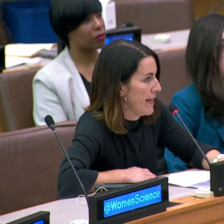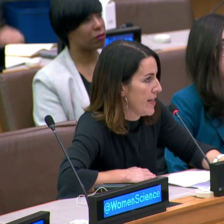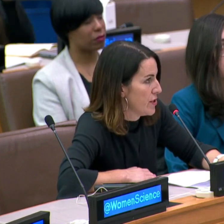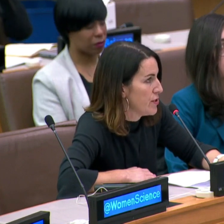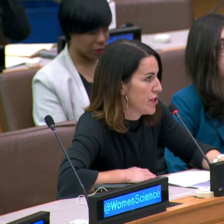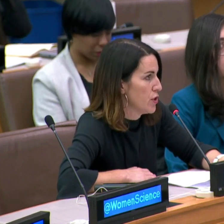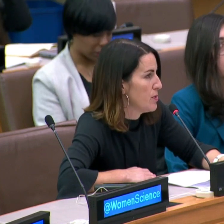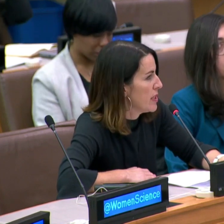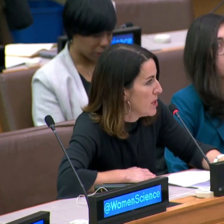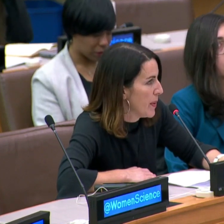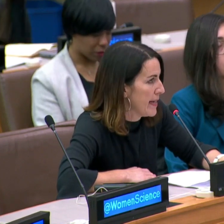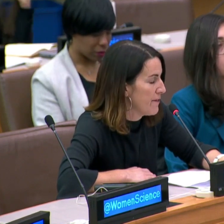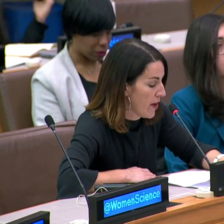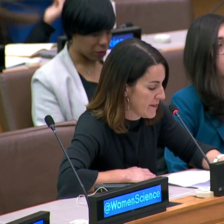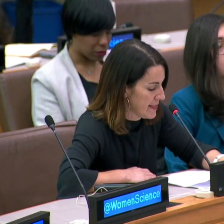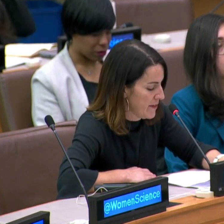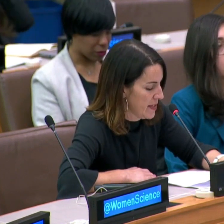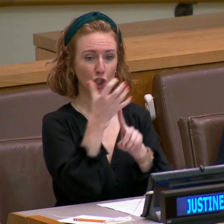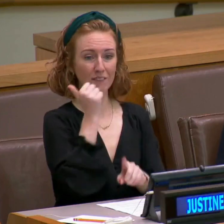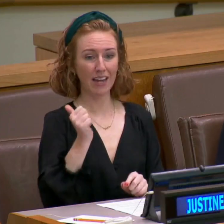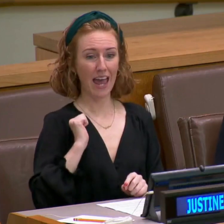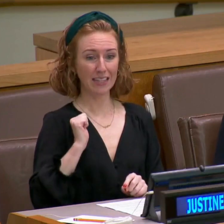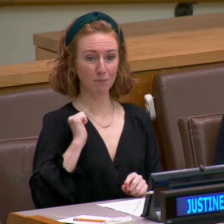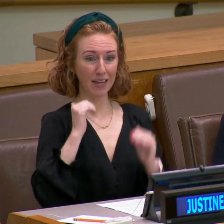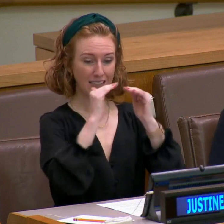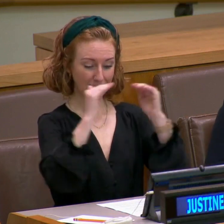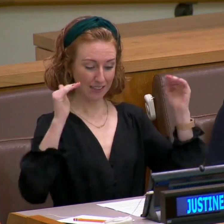y segundo año, entre cinco y siete años, están alcanzando